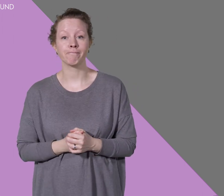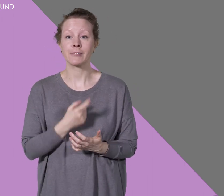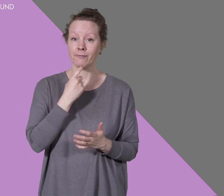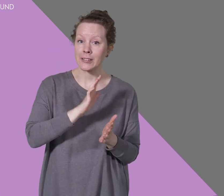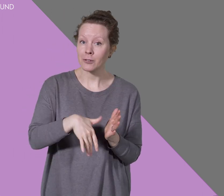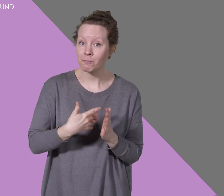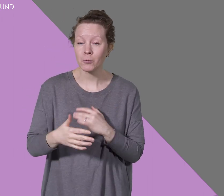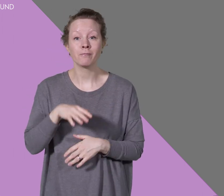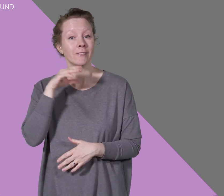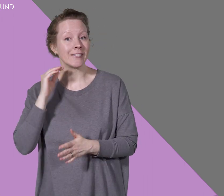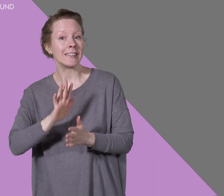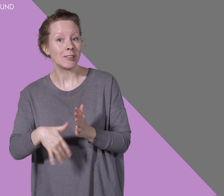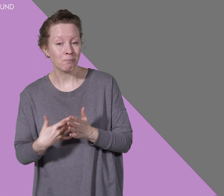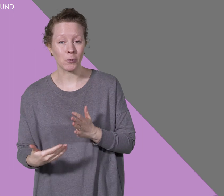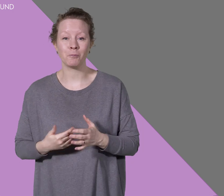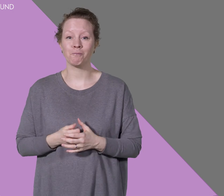finlandssvenskt och finskt teckenspråk!